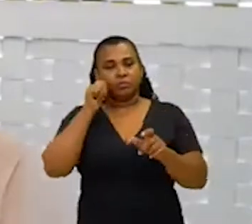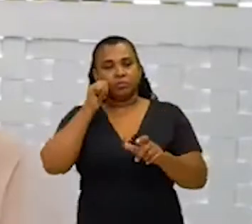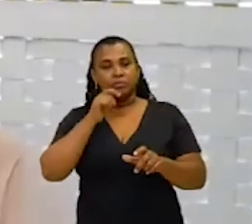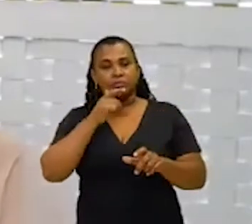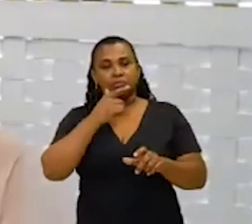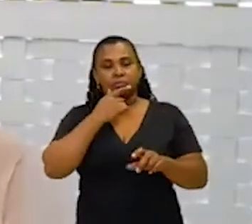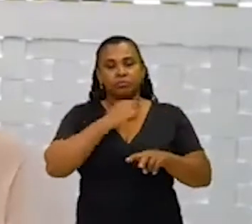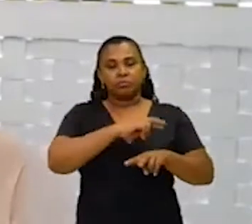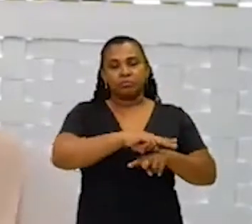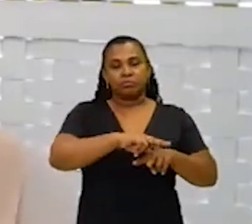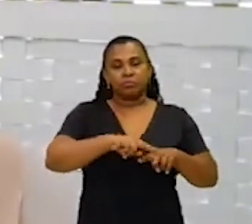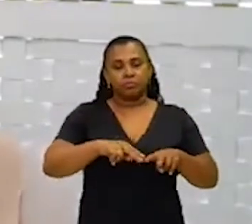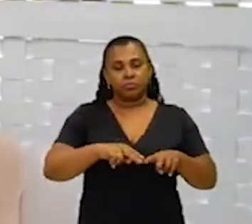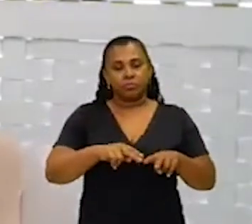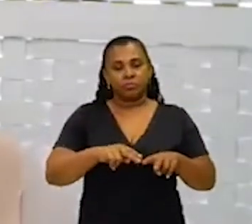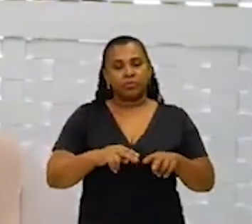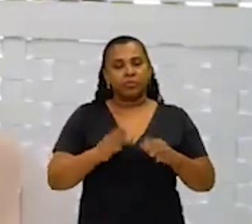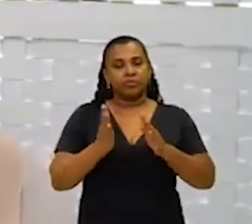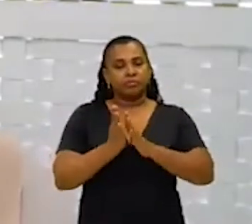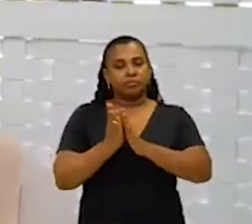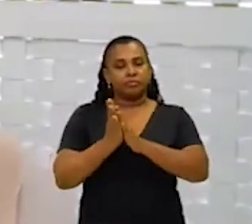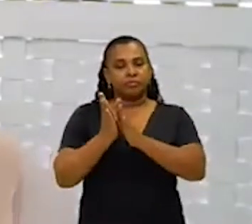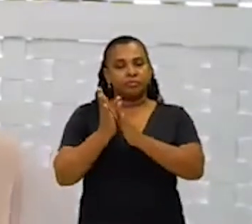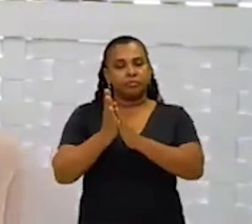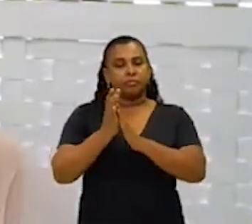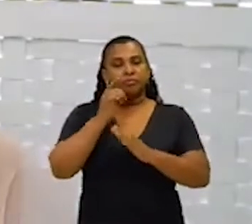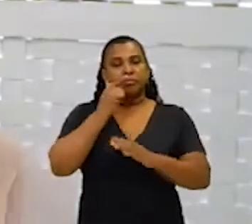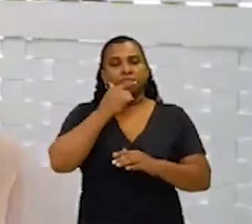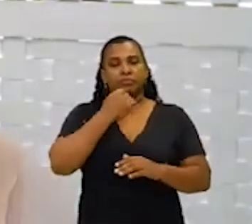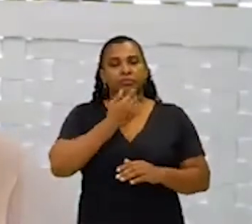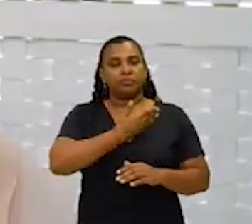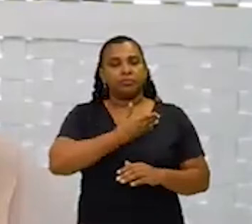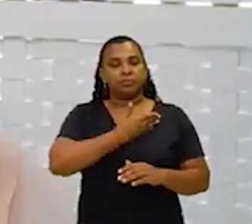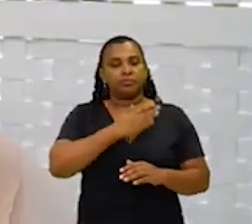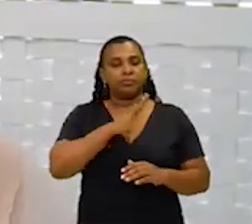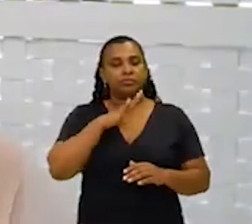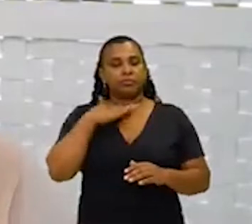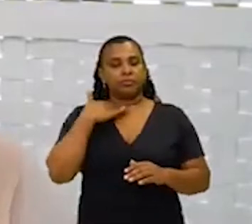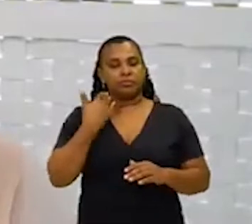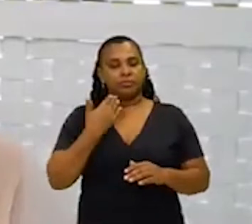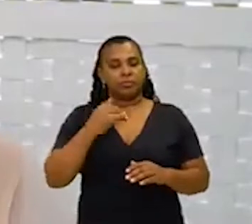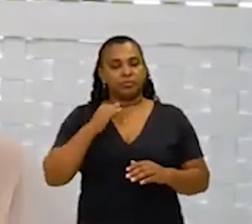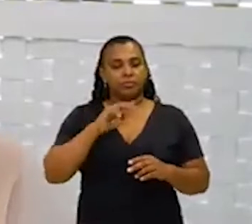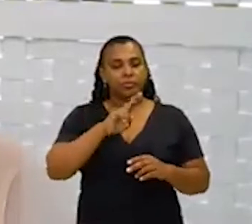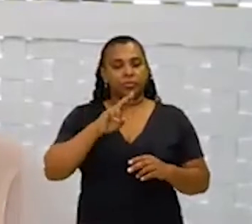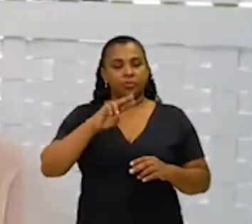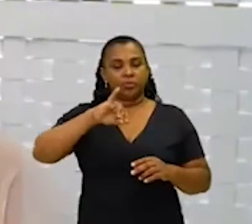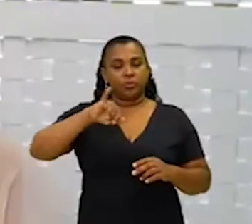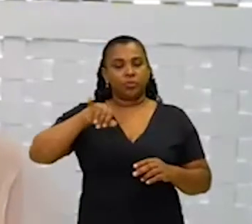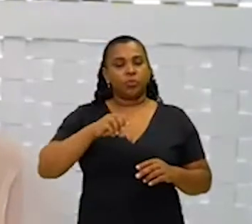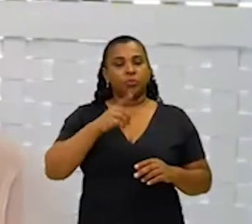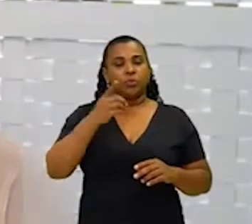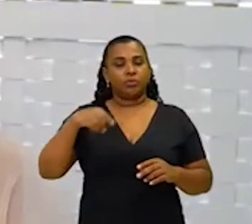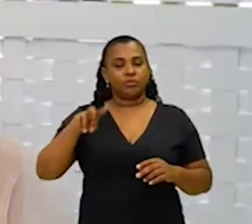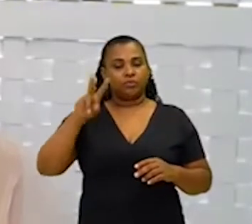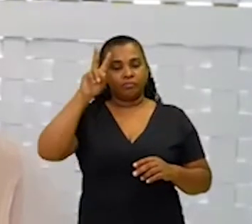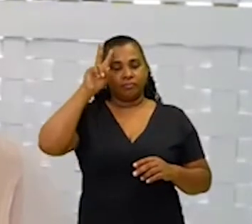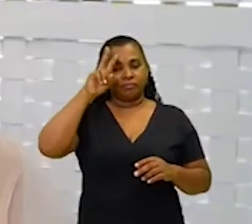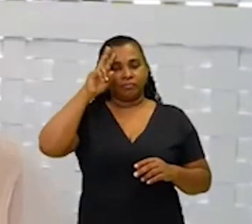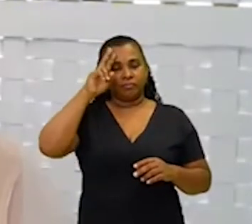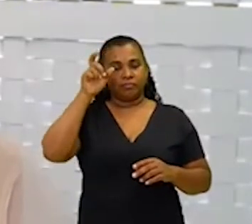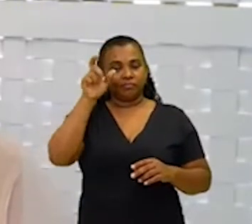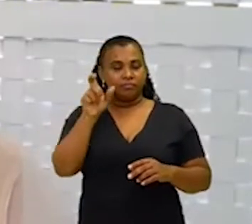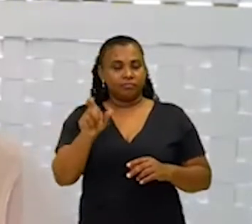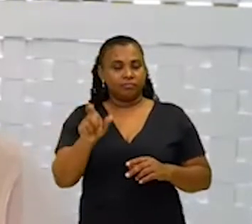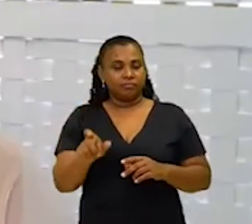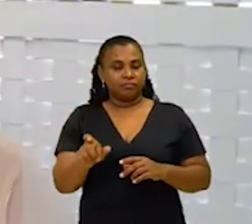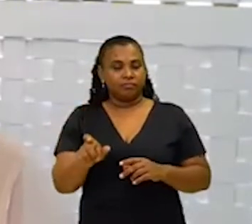grande amigo faleceu há algum tempo em nome dele João ww Lembrando que como ele escreveu uma viagem